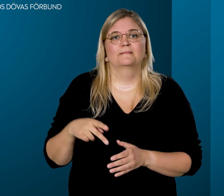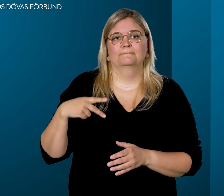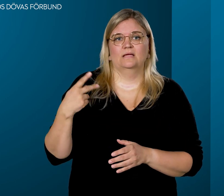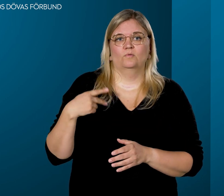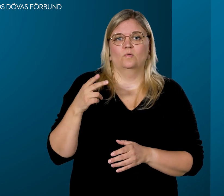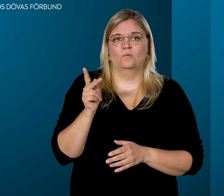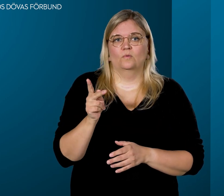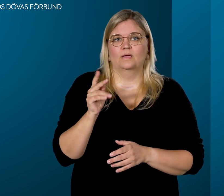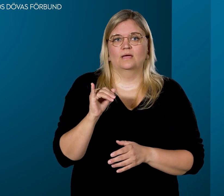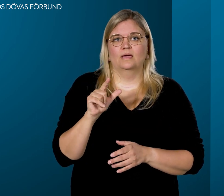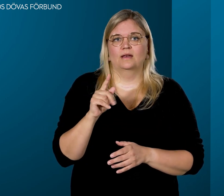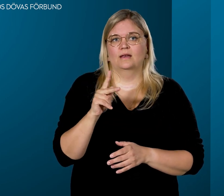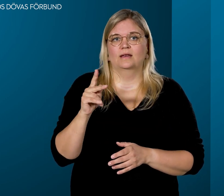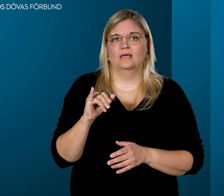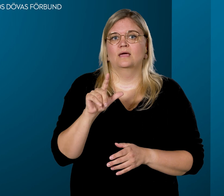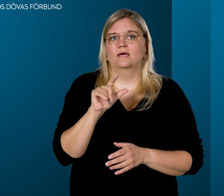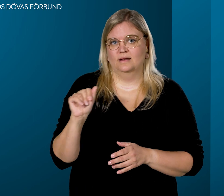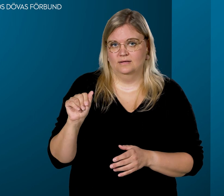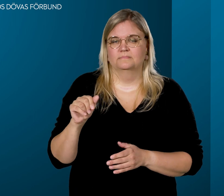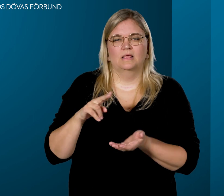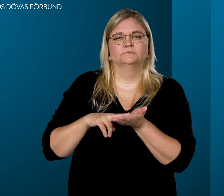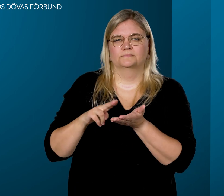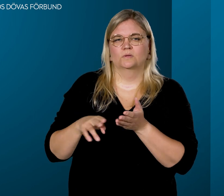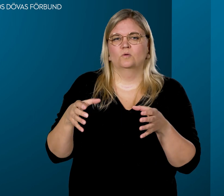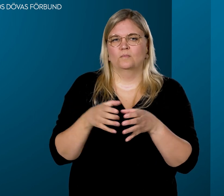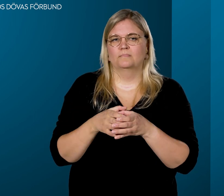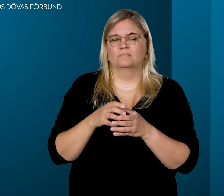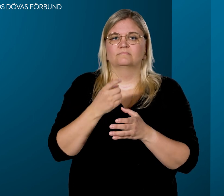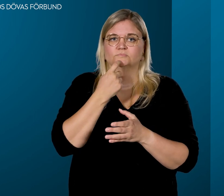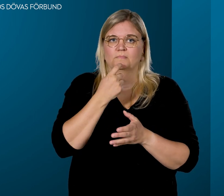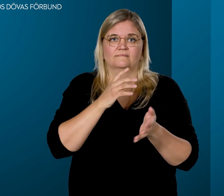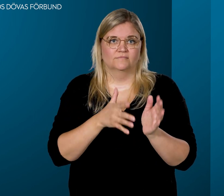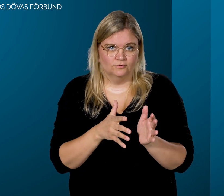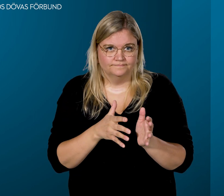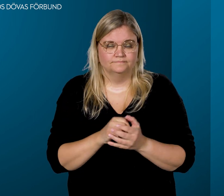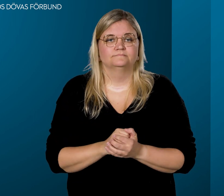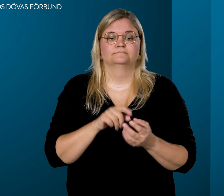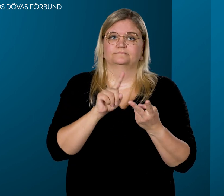Pirjo Kilkkilä, administratör för gruppen Suomi viittoo, -